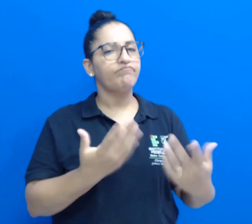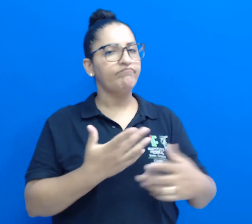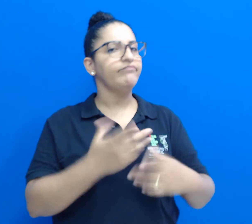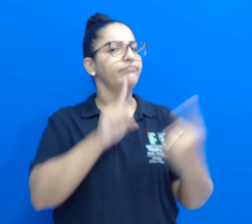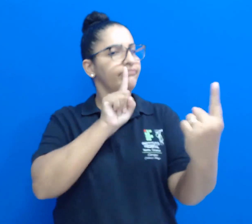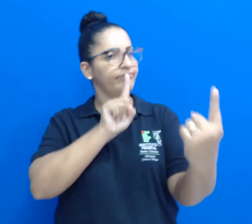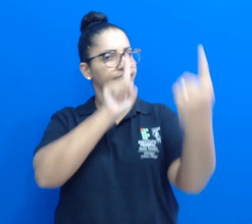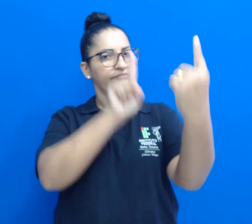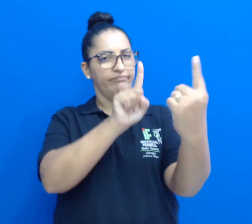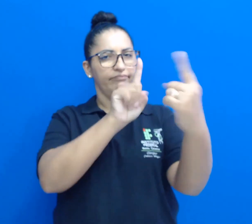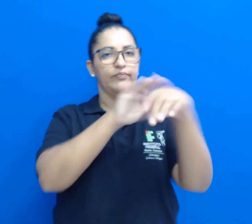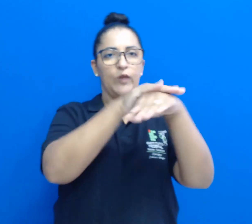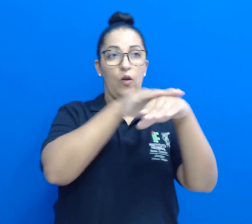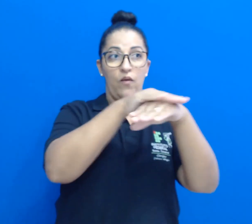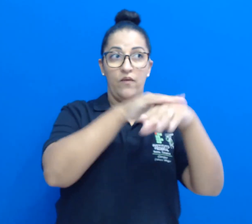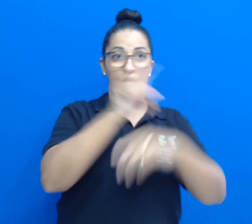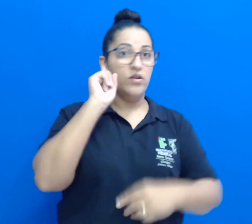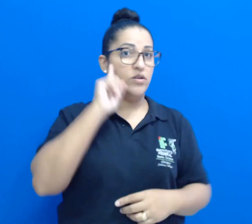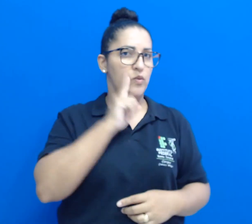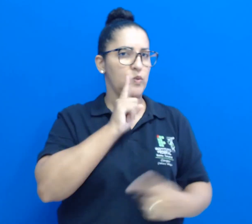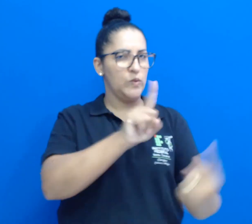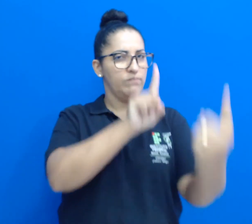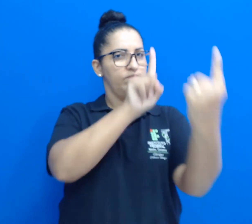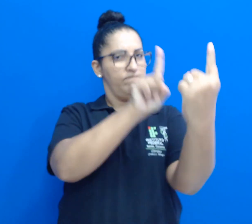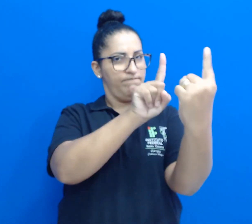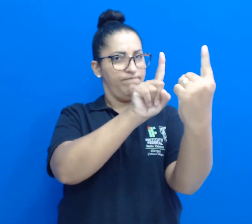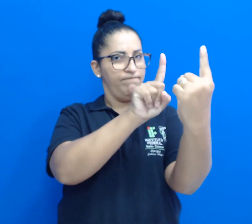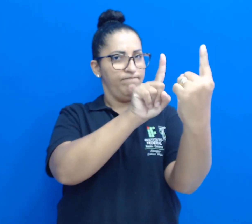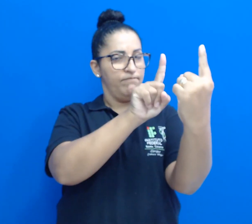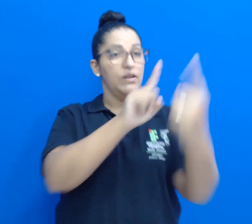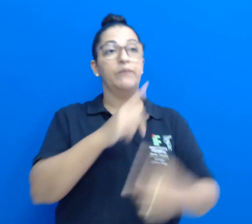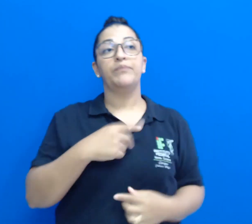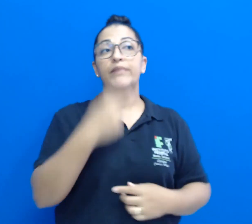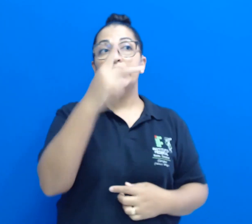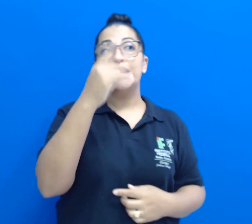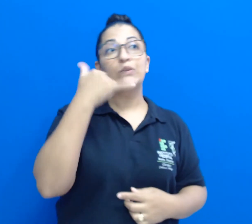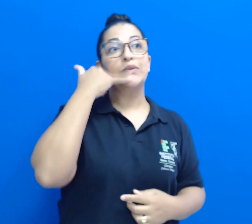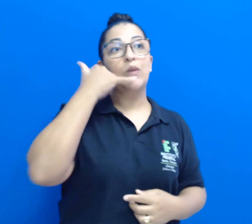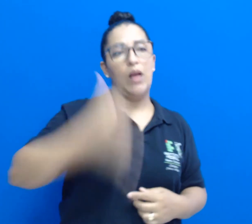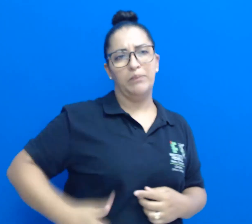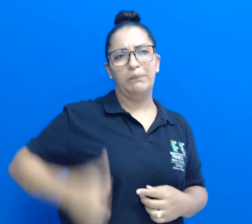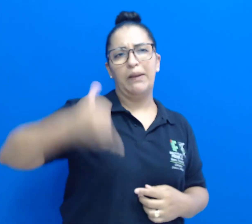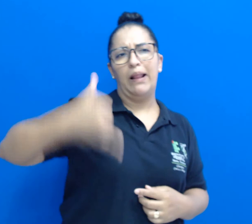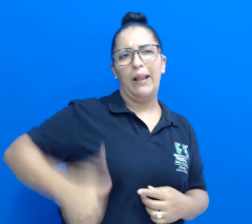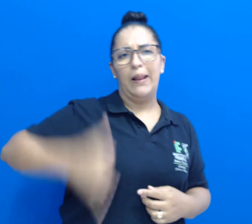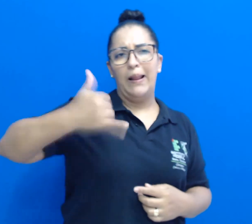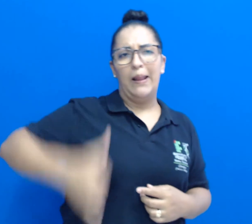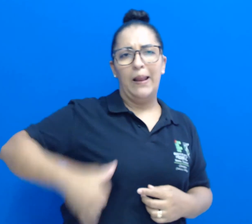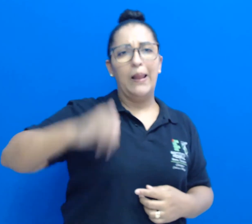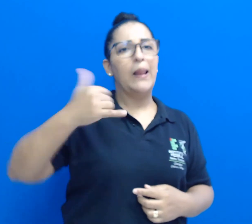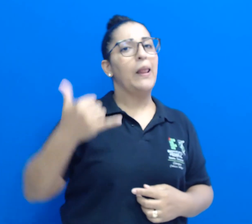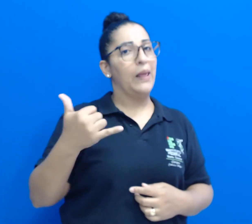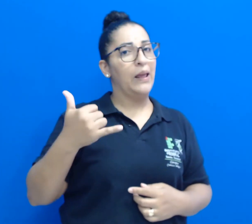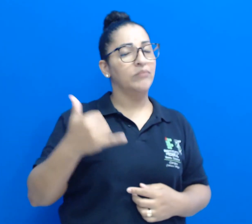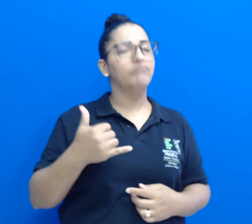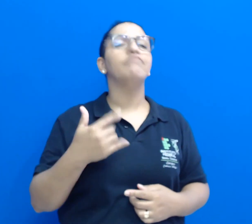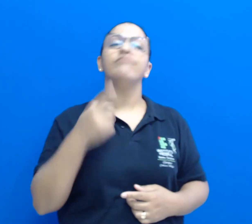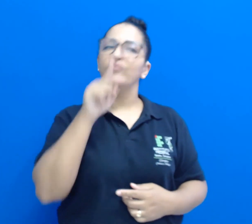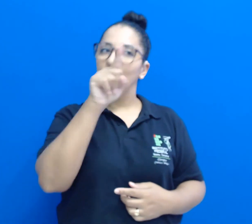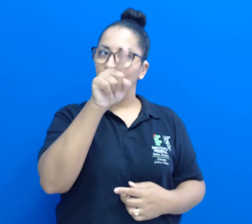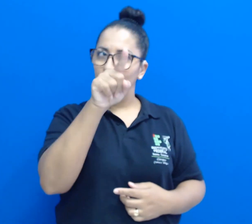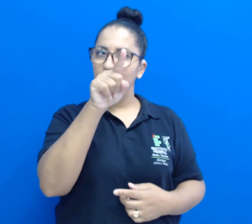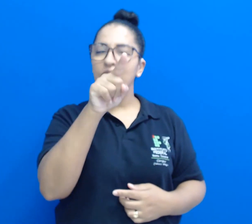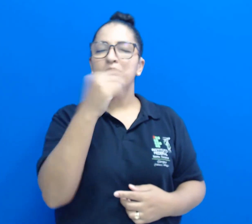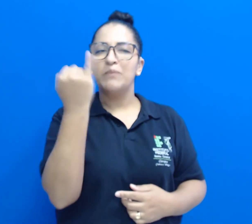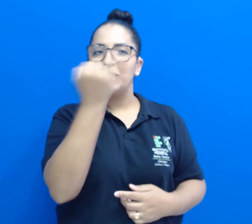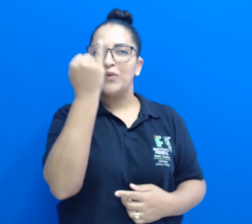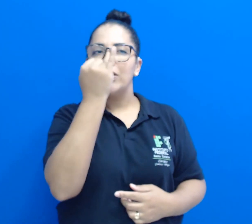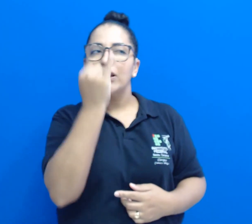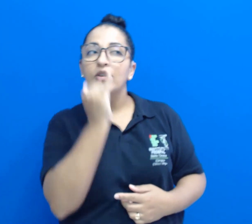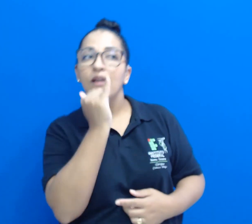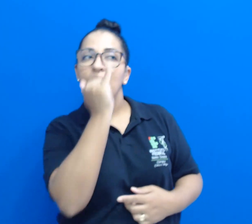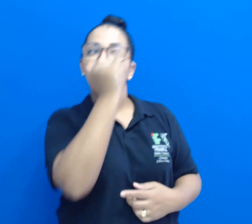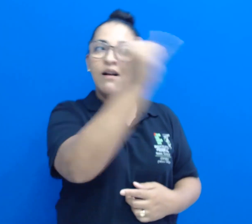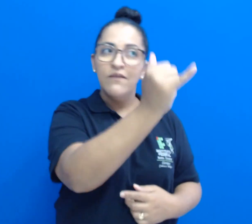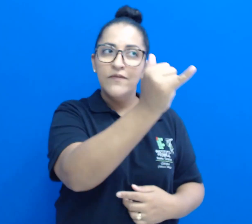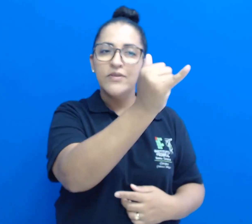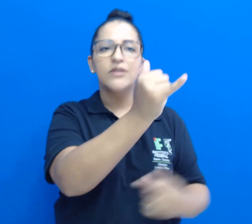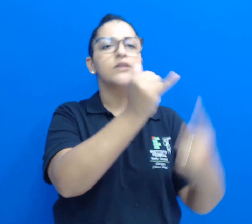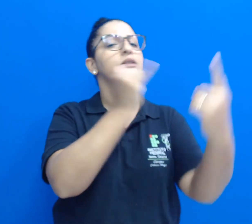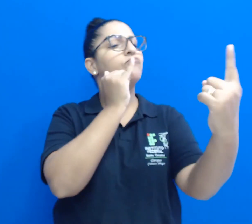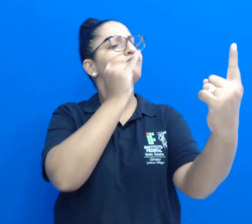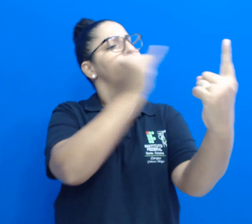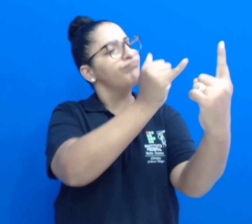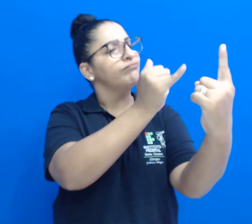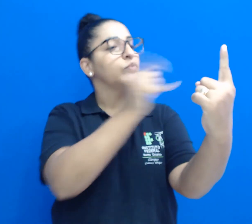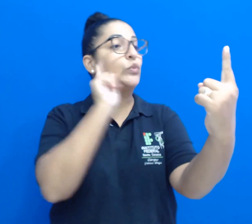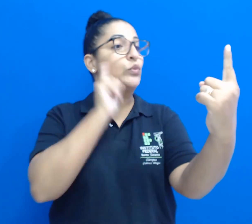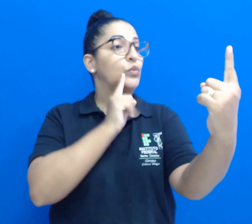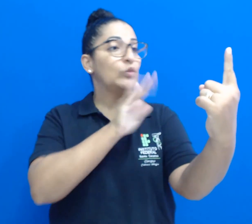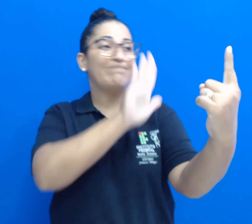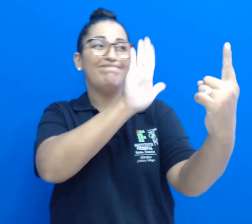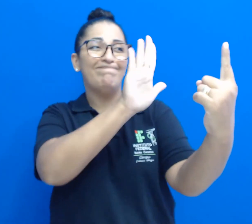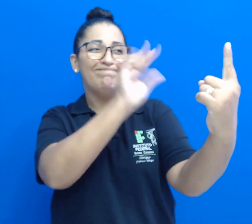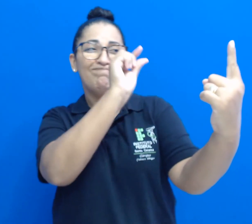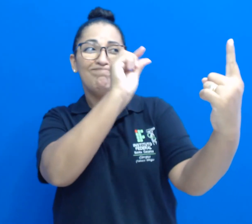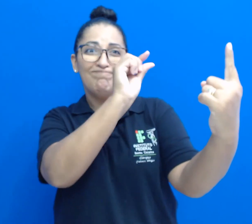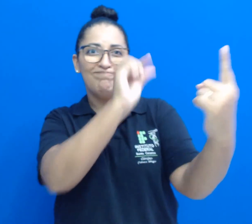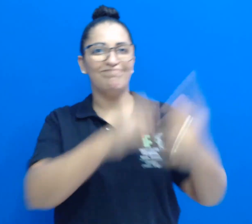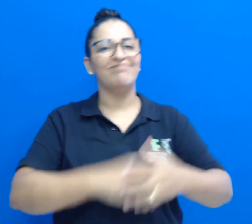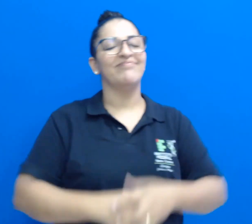No caso em que você estiver conversando com uma pessoa surda e o seu celular tocar, é importante que você avise a ela sobre isso.